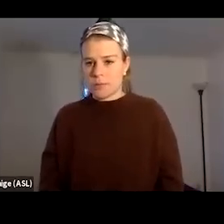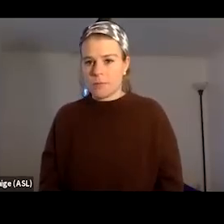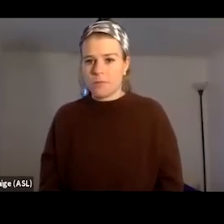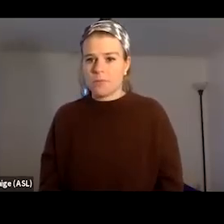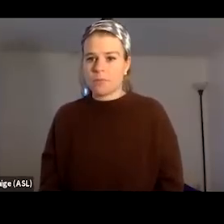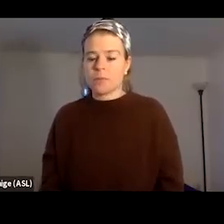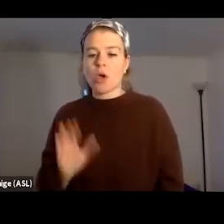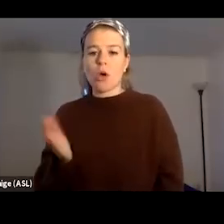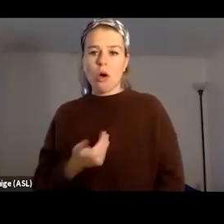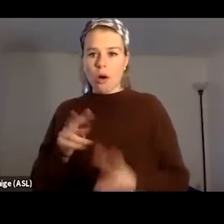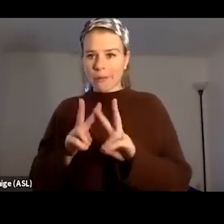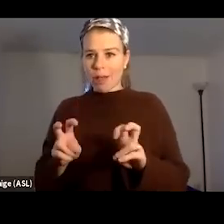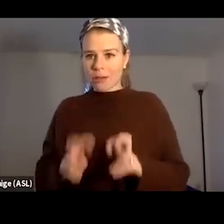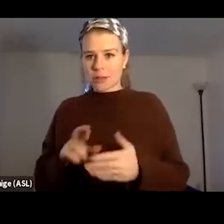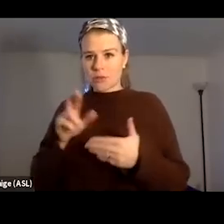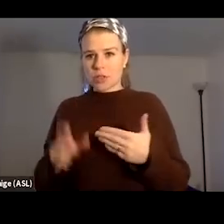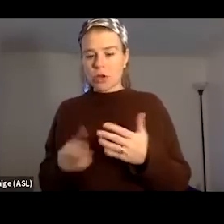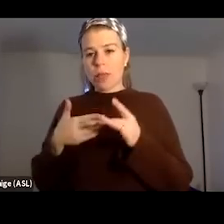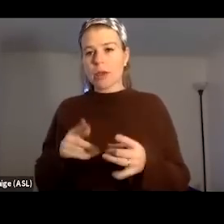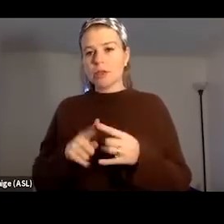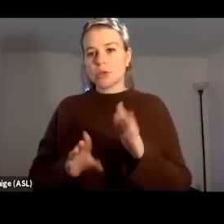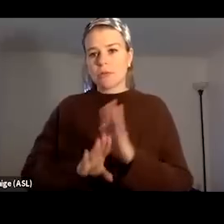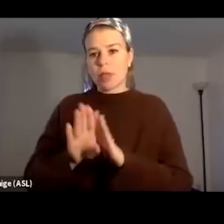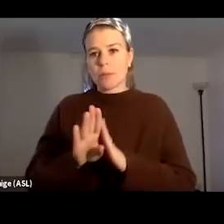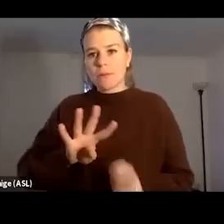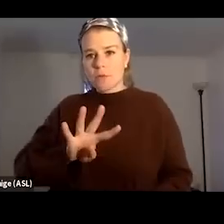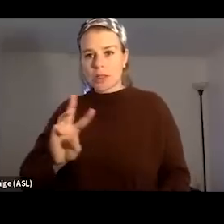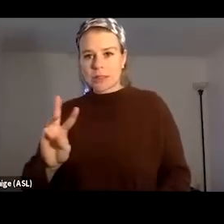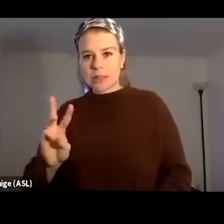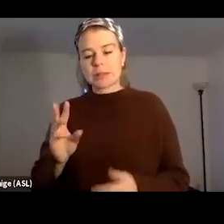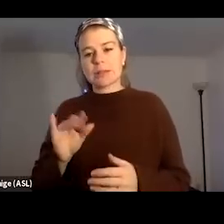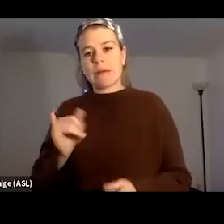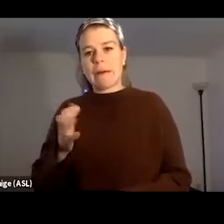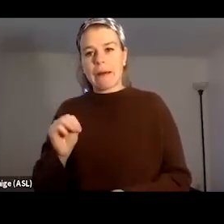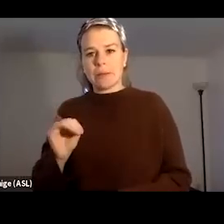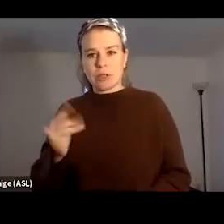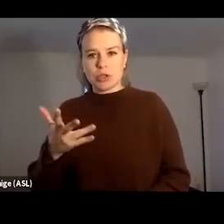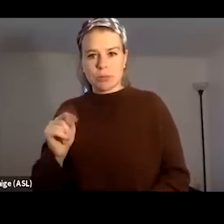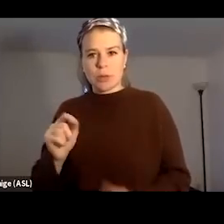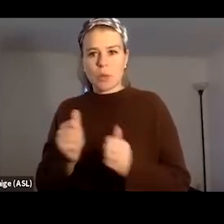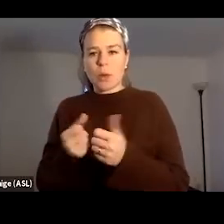Nuestro análisis de los resultados llevó al desarrollo de un instrumento de 46 ítems con dominios principales de ciudadanía